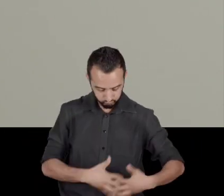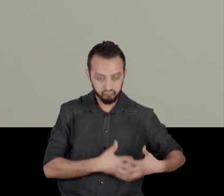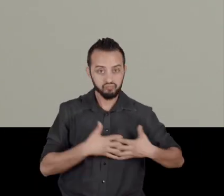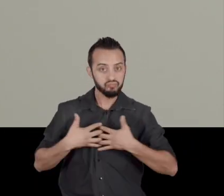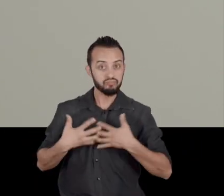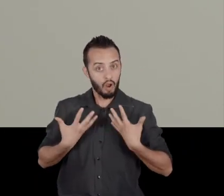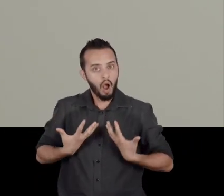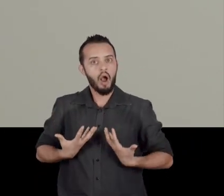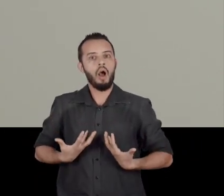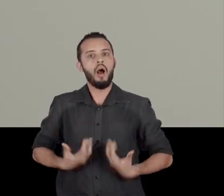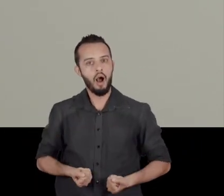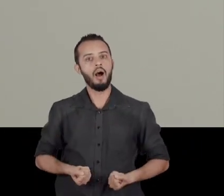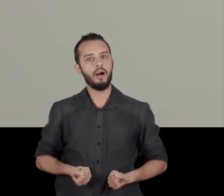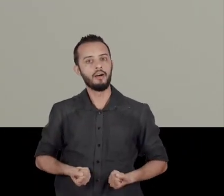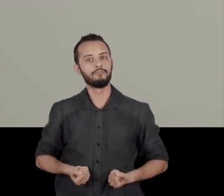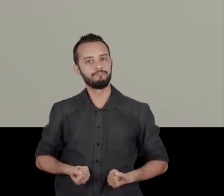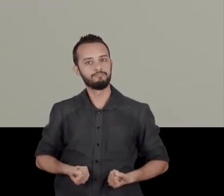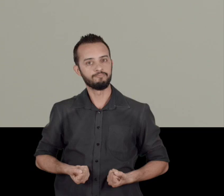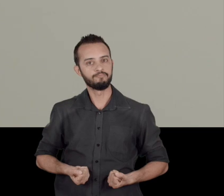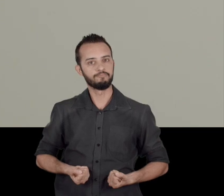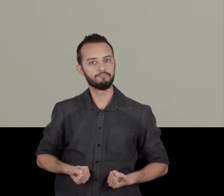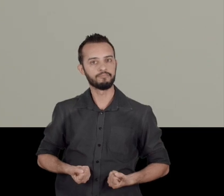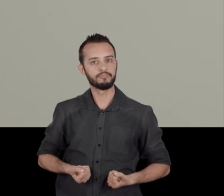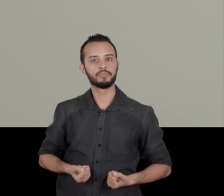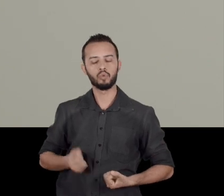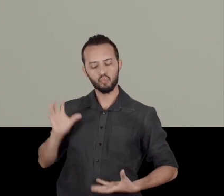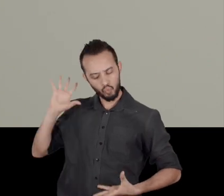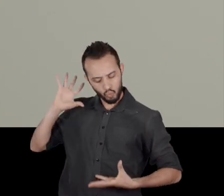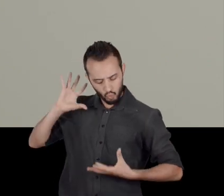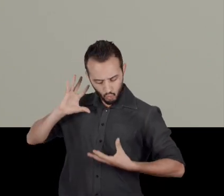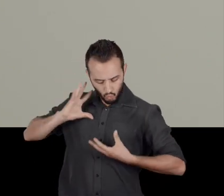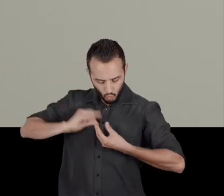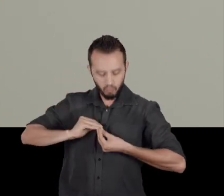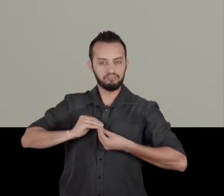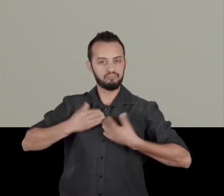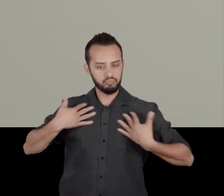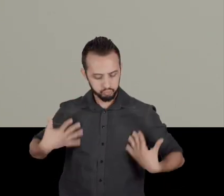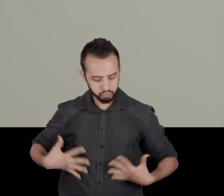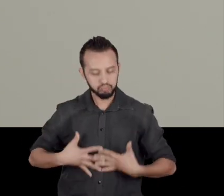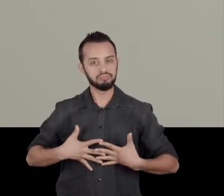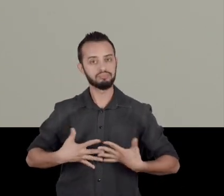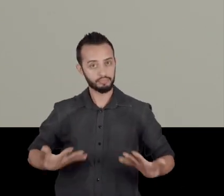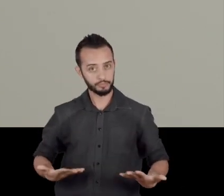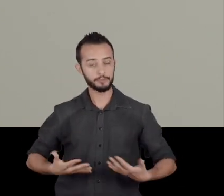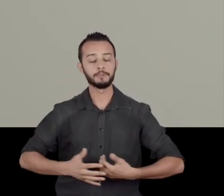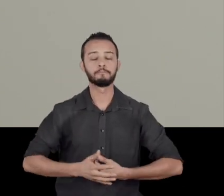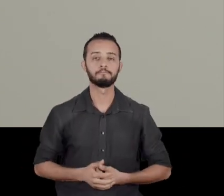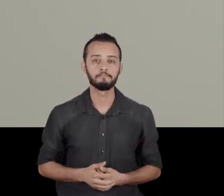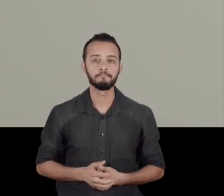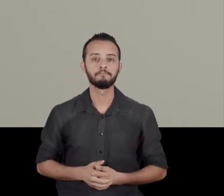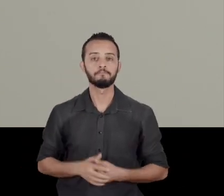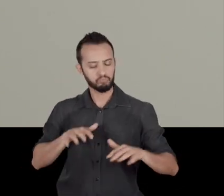e do funcionamento do seu corpo, do seu aparelho psicomotor,